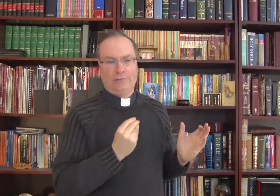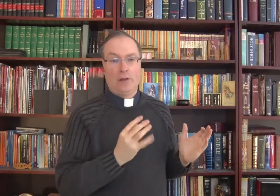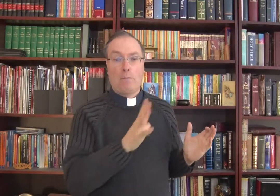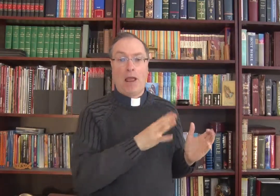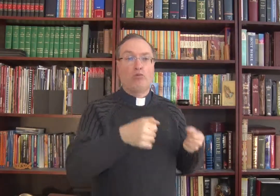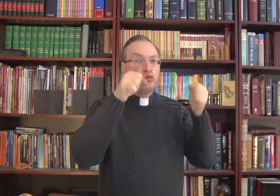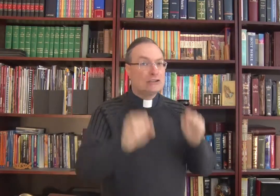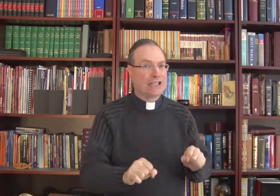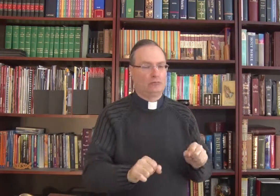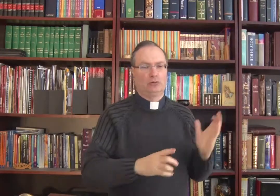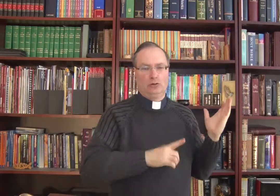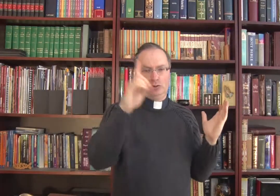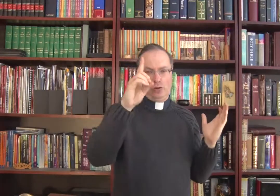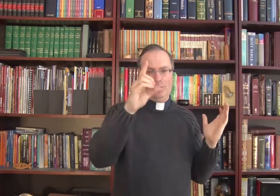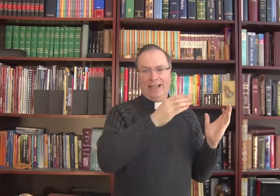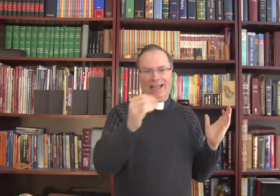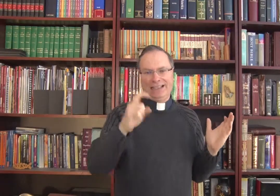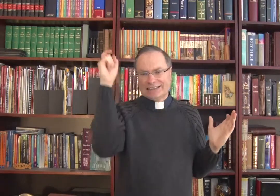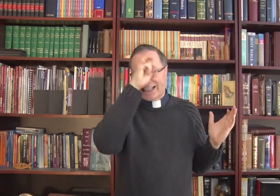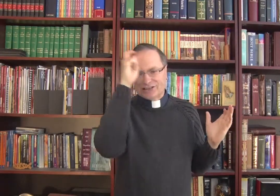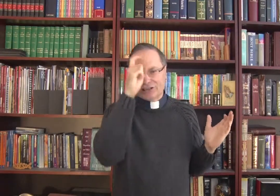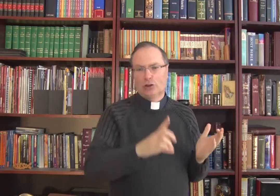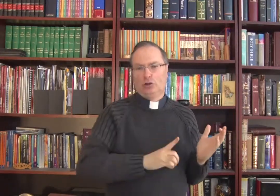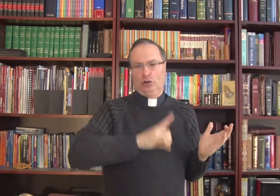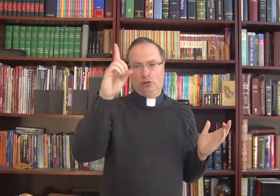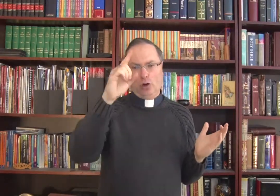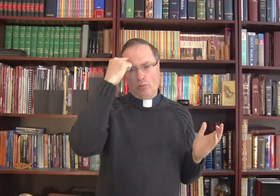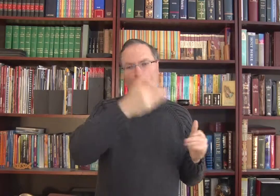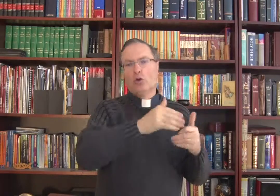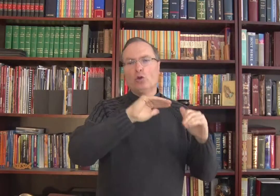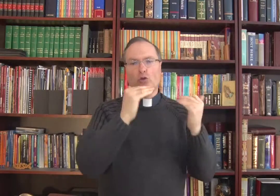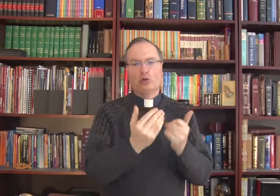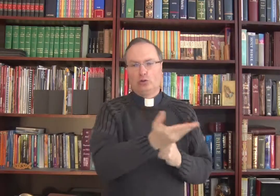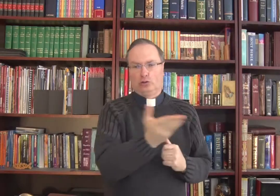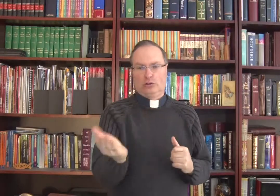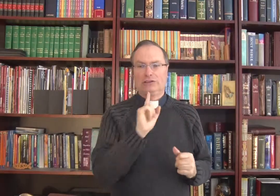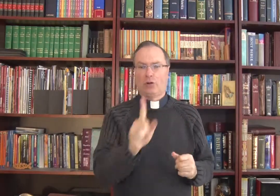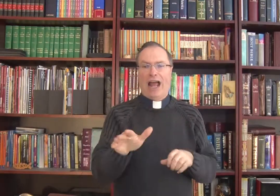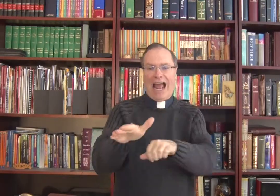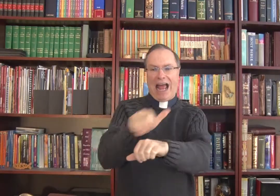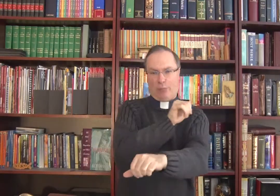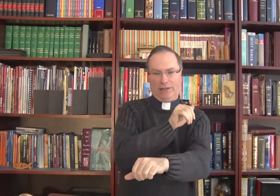mais puissance de Dieu et sagesse de Dieu pour ceux qui sont appelés,